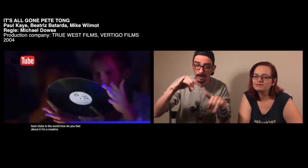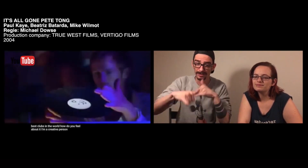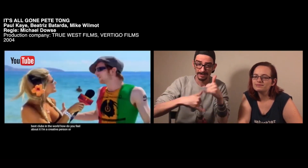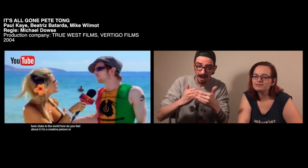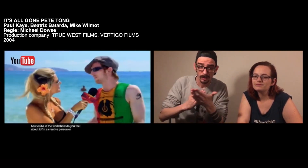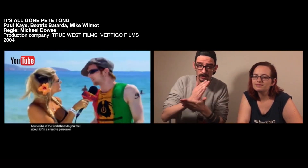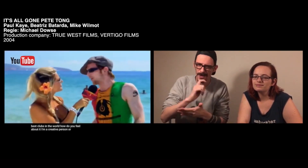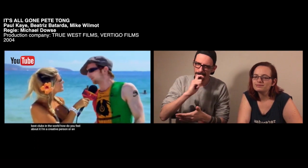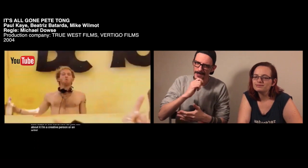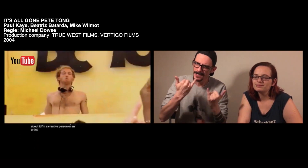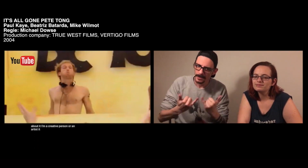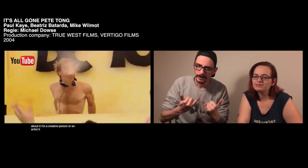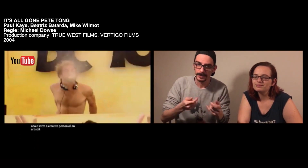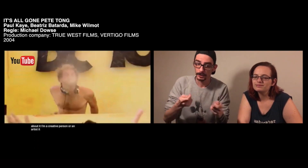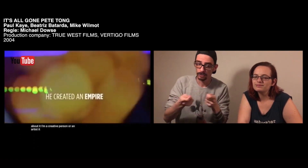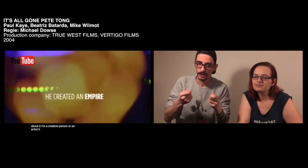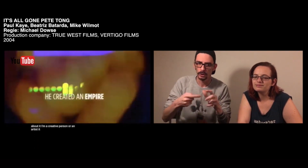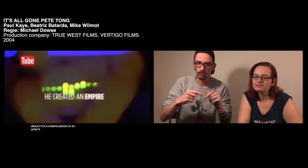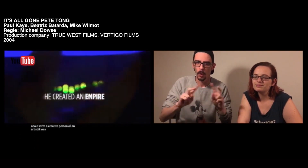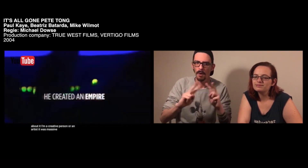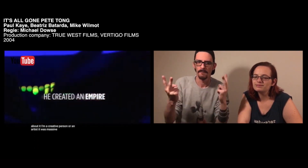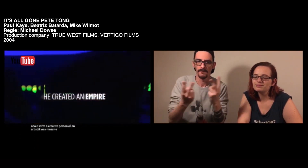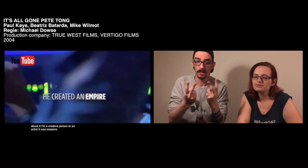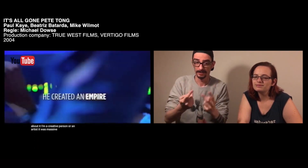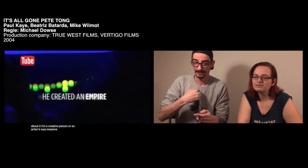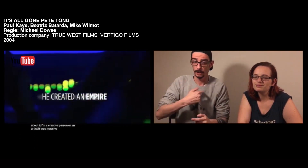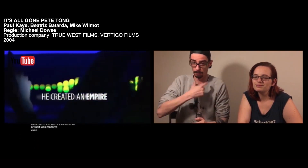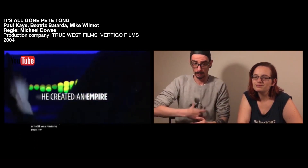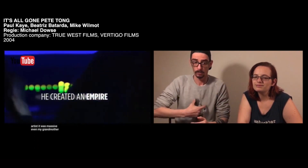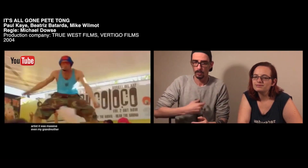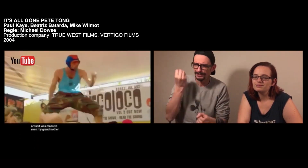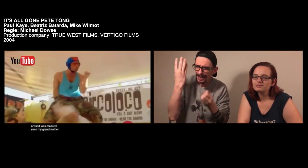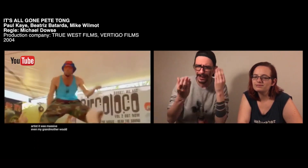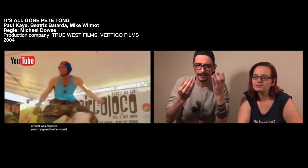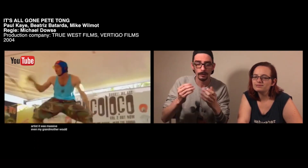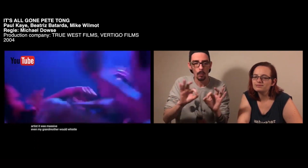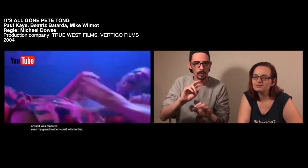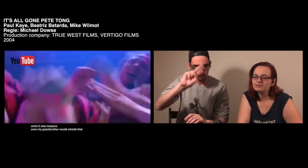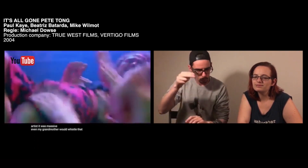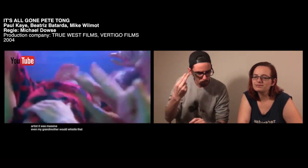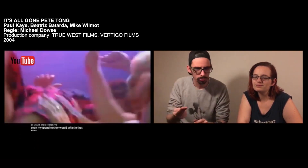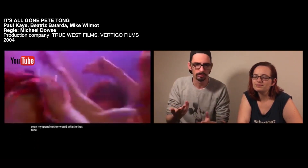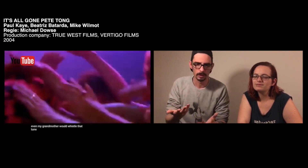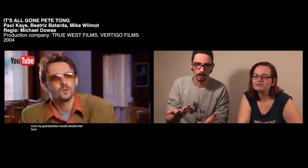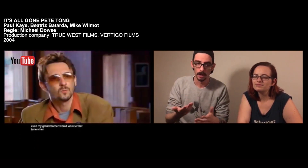[Neun Jahre spielte er in den besten Club der Welt.] [Ich bin eine kreative Person oder ein Künstler.]